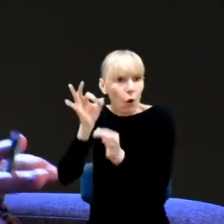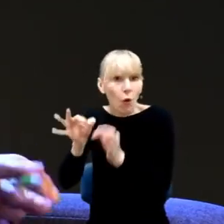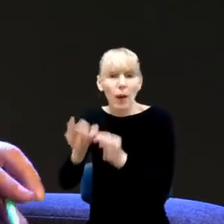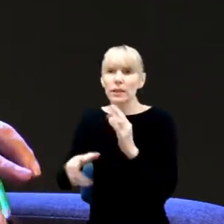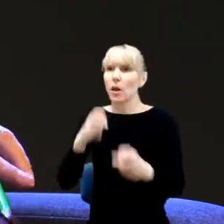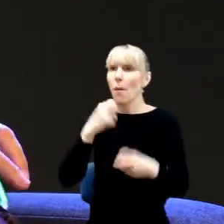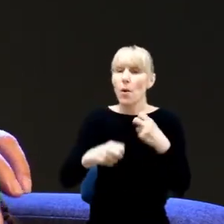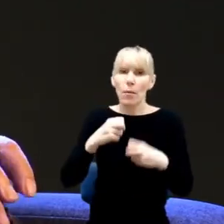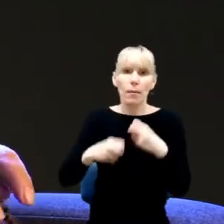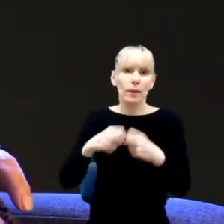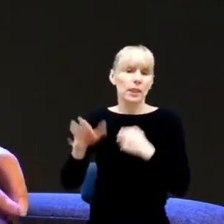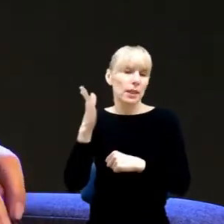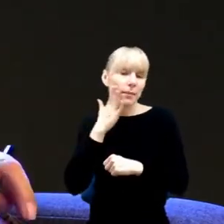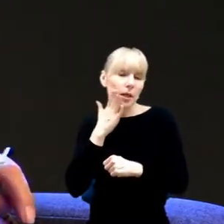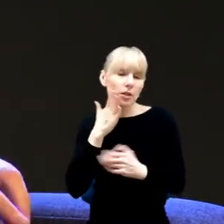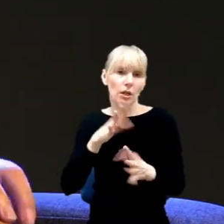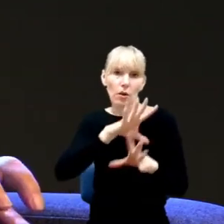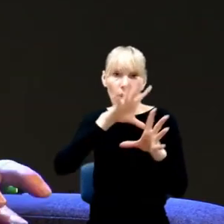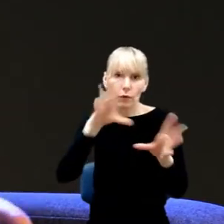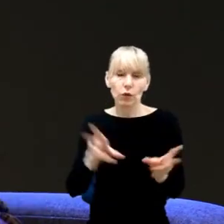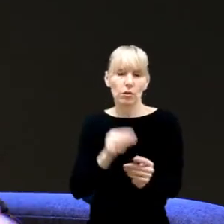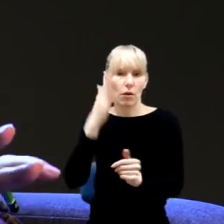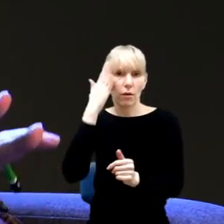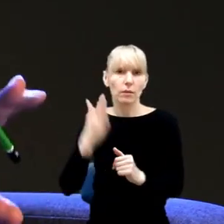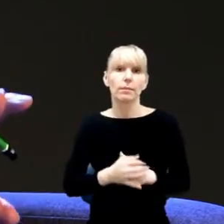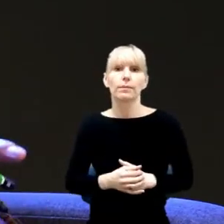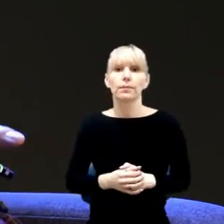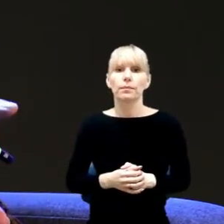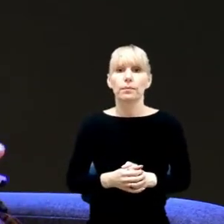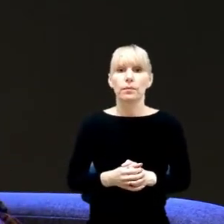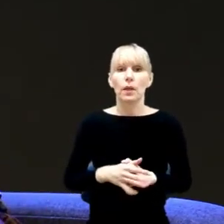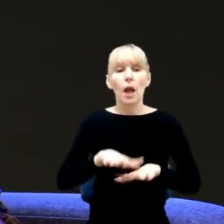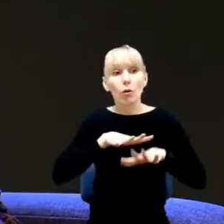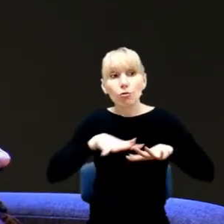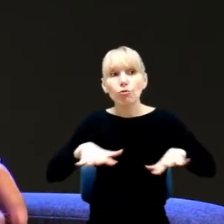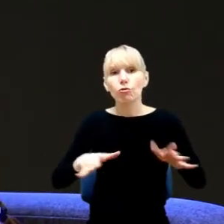Większość gmin natomiast jest ciągle pasywna,